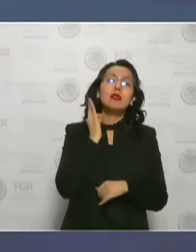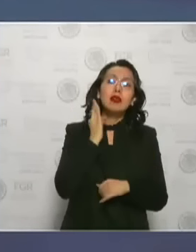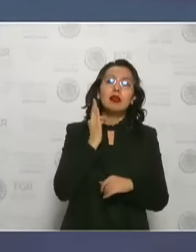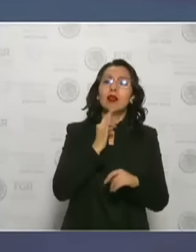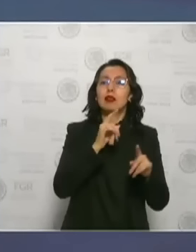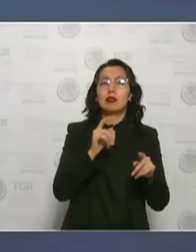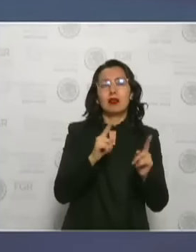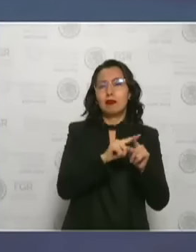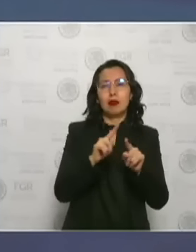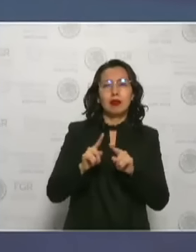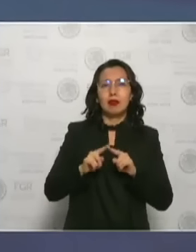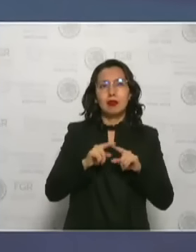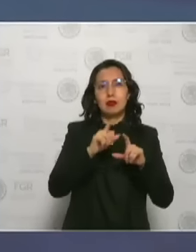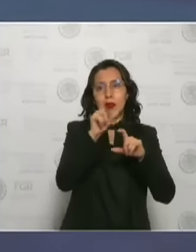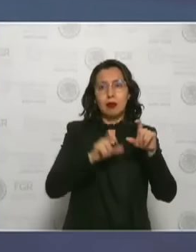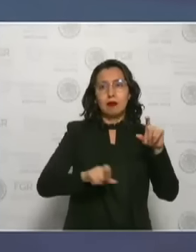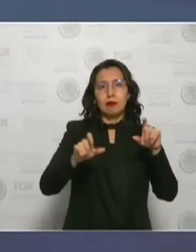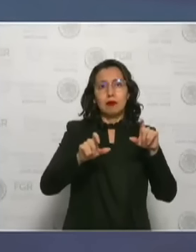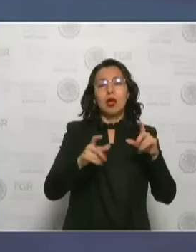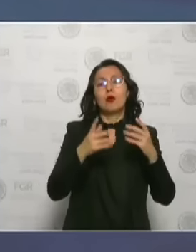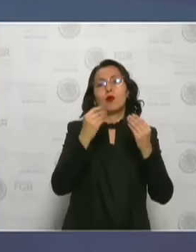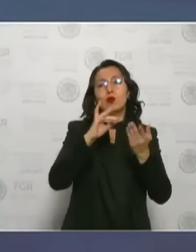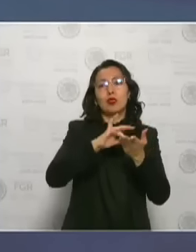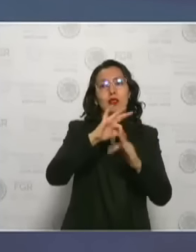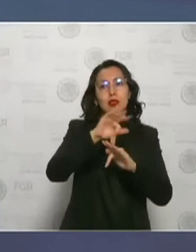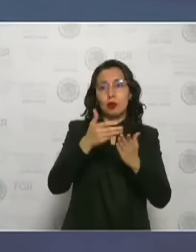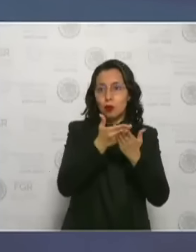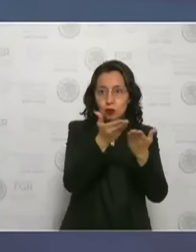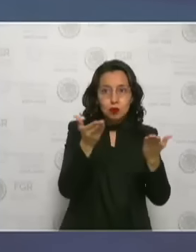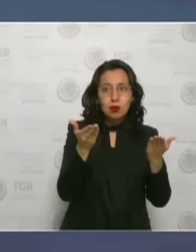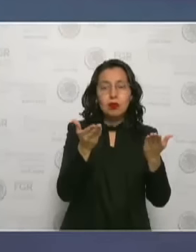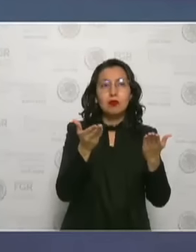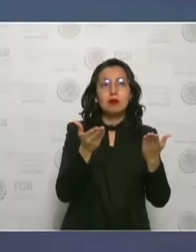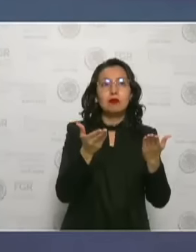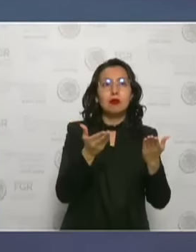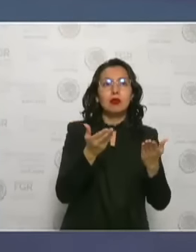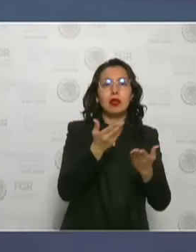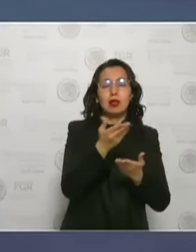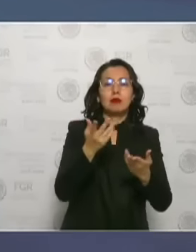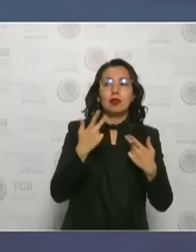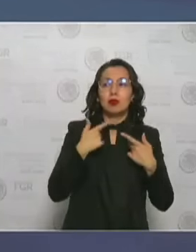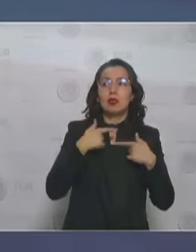las procuradurías del país. Muchas gracias, fiscales y procuradores por estar aquí con